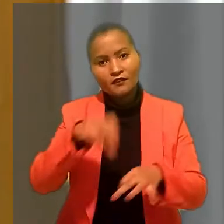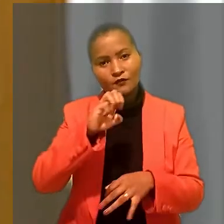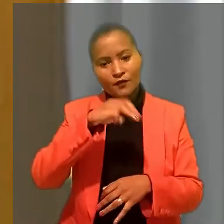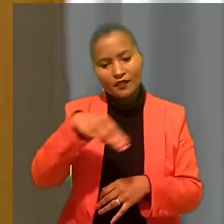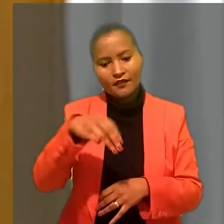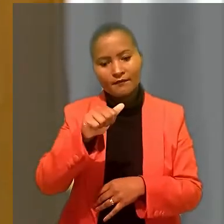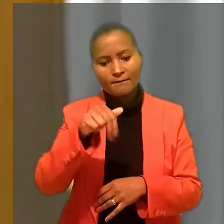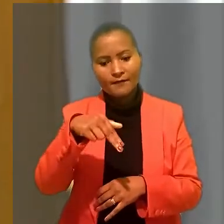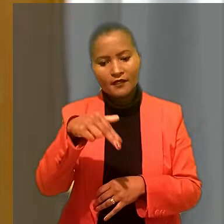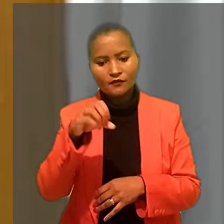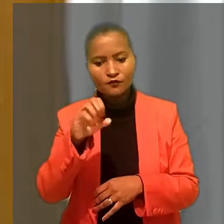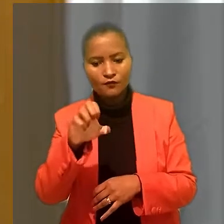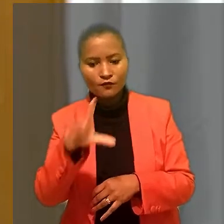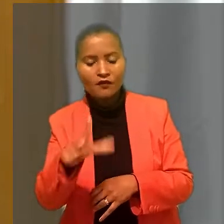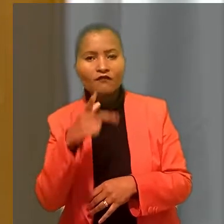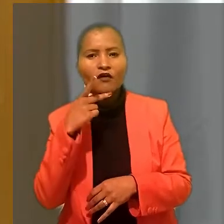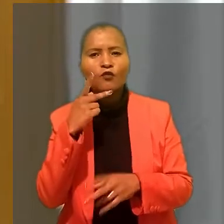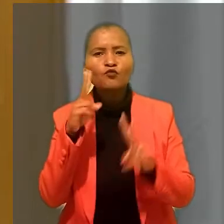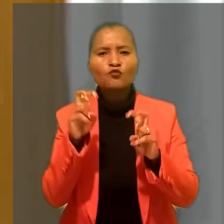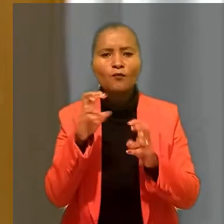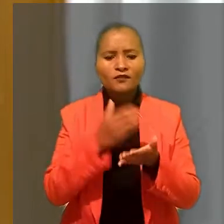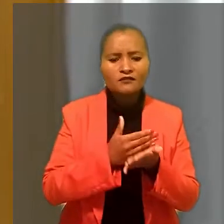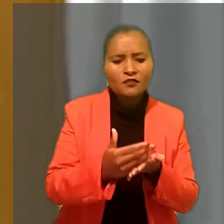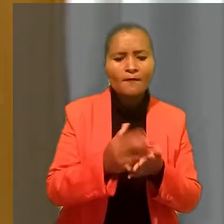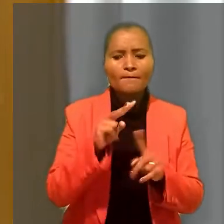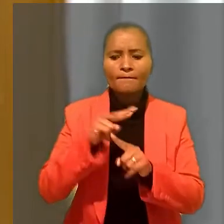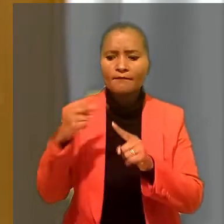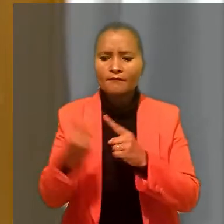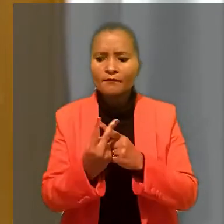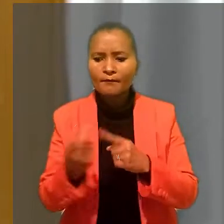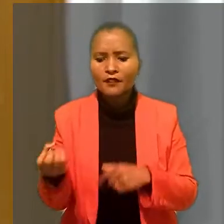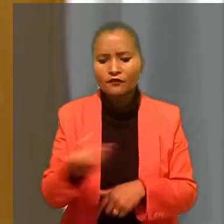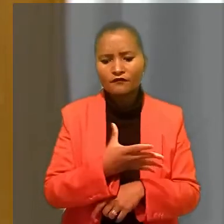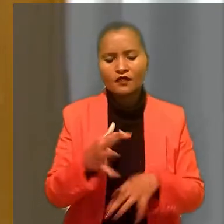que falou sobre iniciativas e perspectivas para renovar a Justiça do Trabalho.